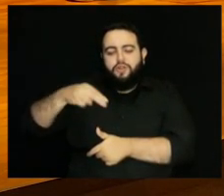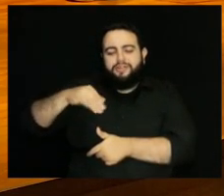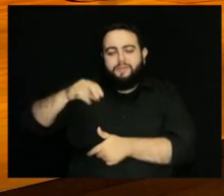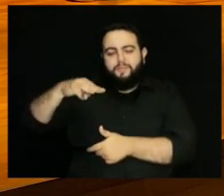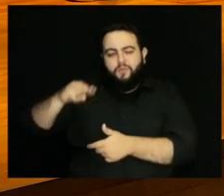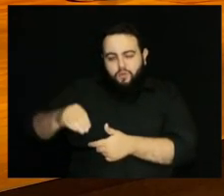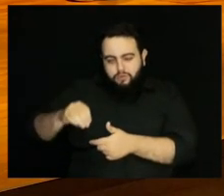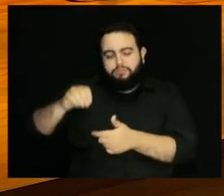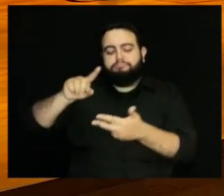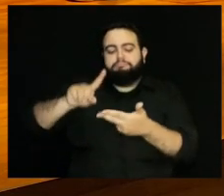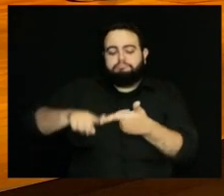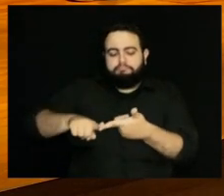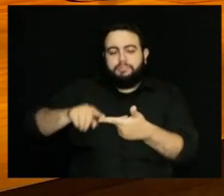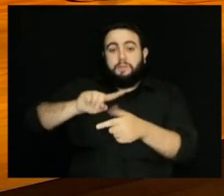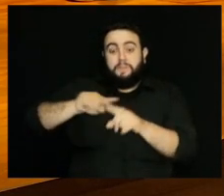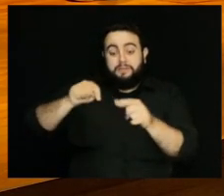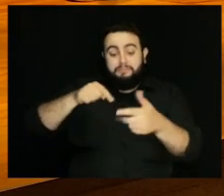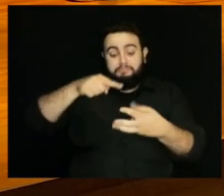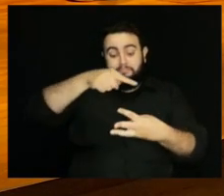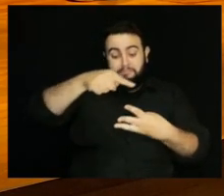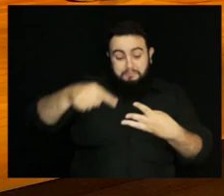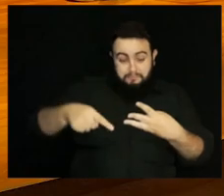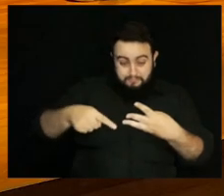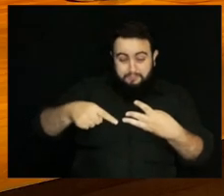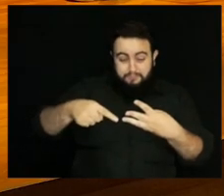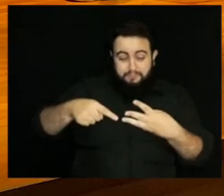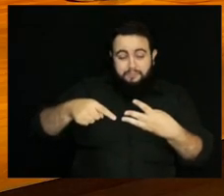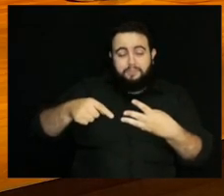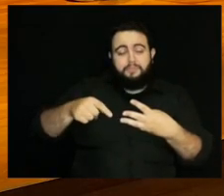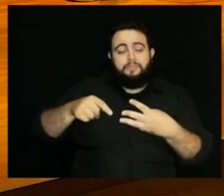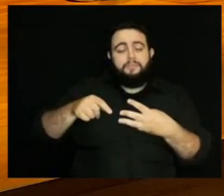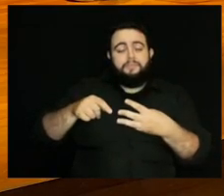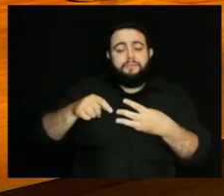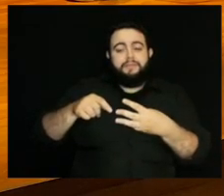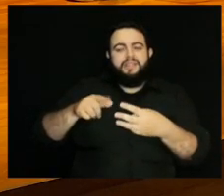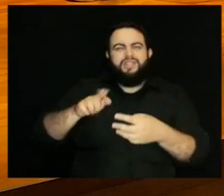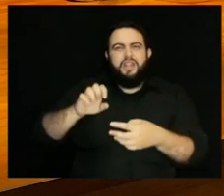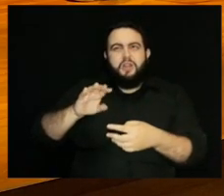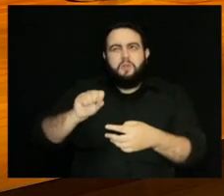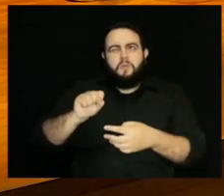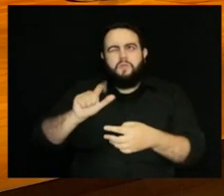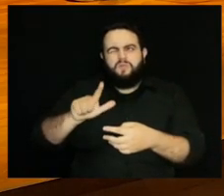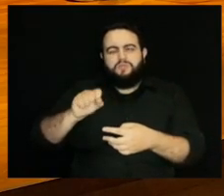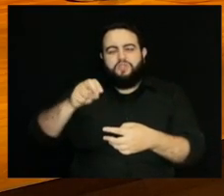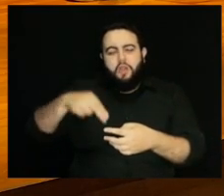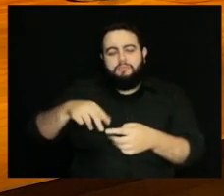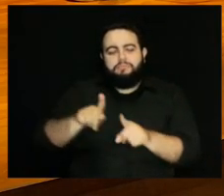geração desses quatro caras, do Gelson Oliveira também, surgido um pouco depois, o Totonho Villeroy